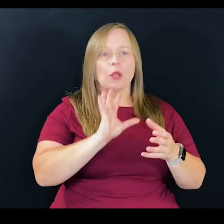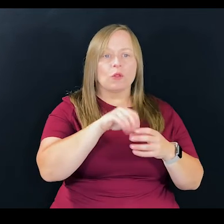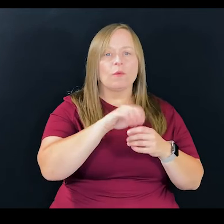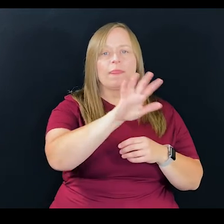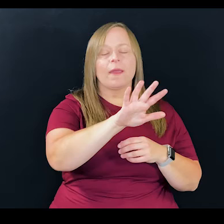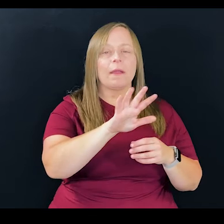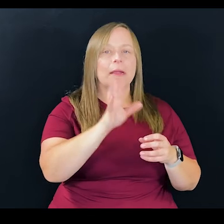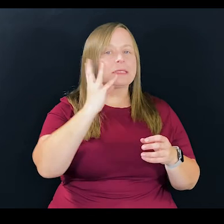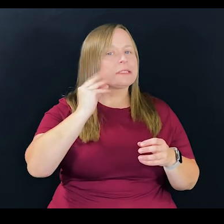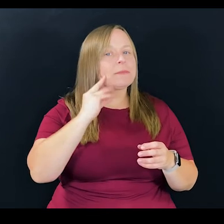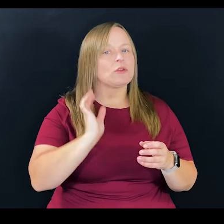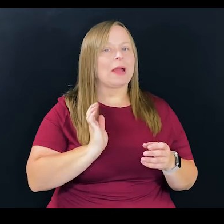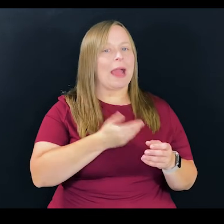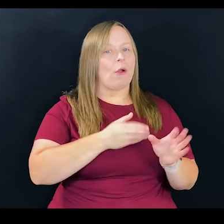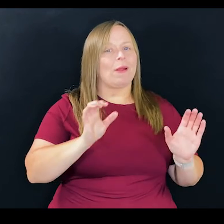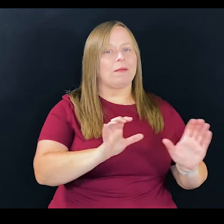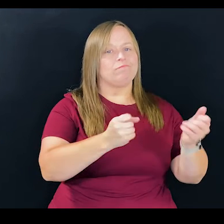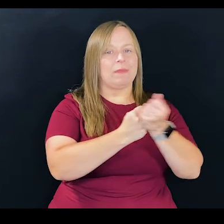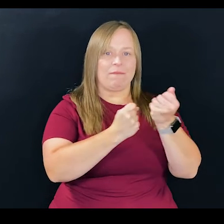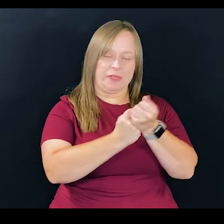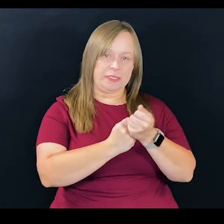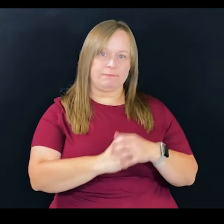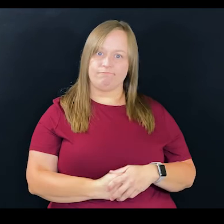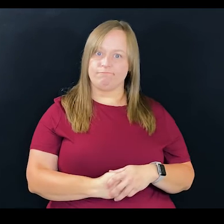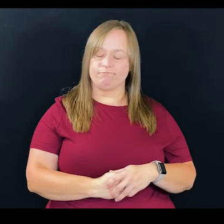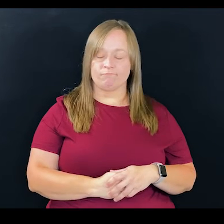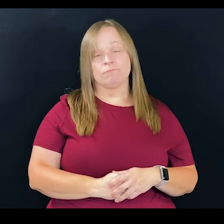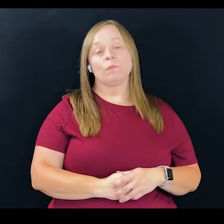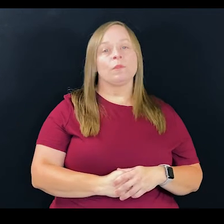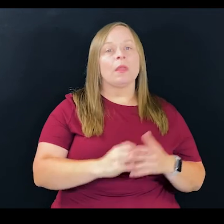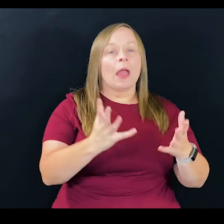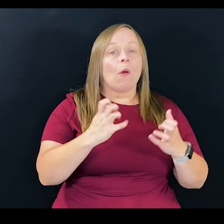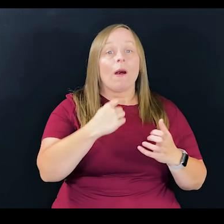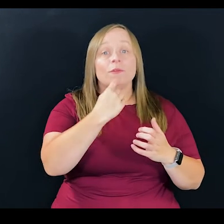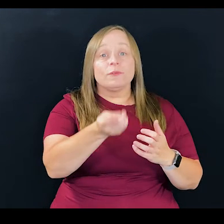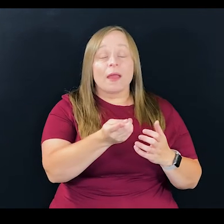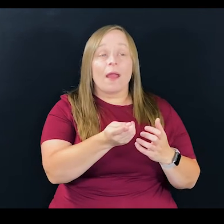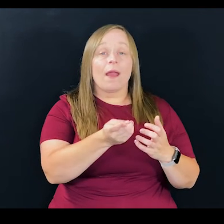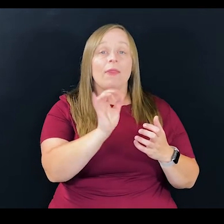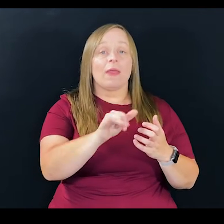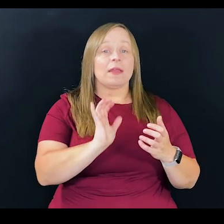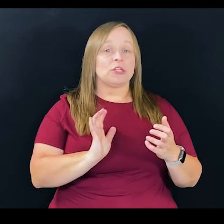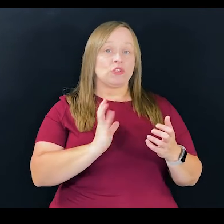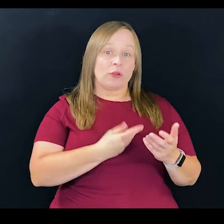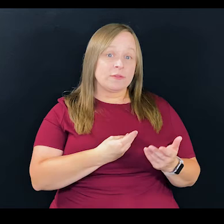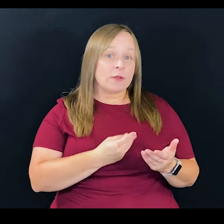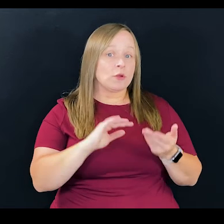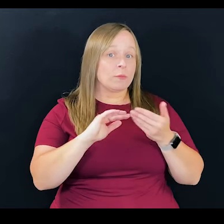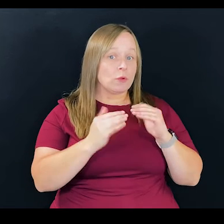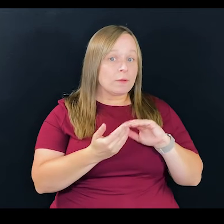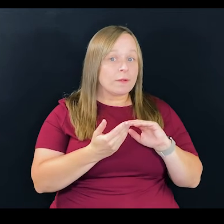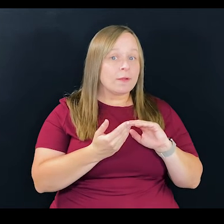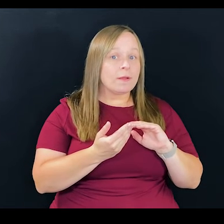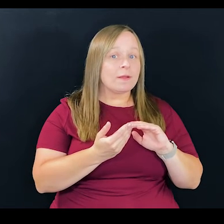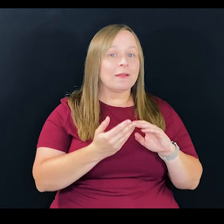incluir nuestras experiencias en nuestra abogacía. Y quiero decir que, pues, la comunidad transgénero